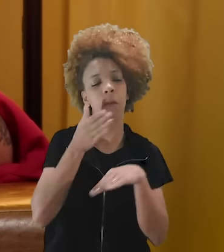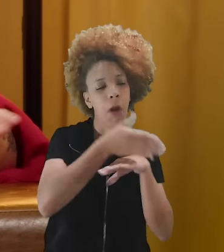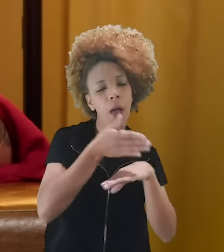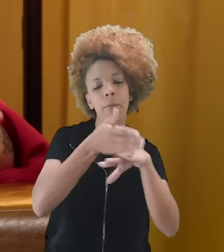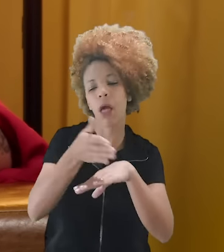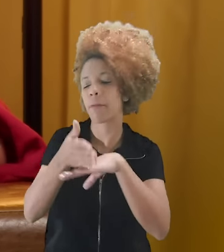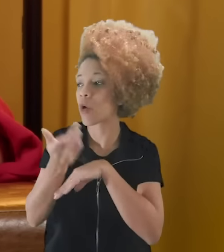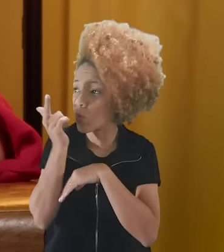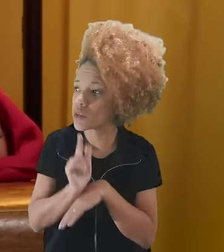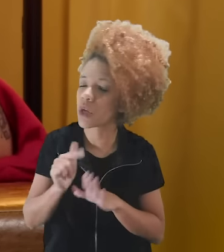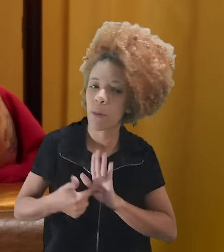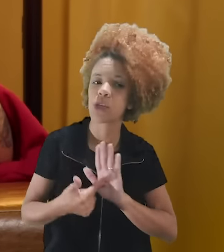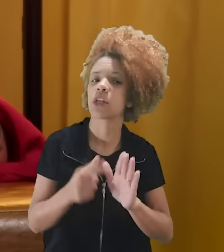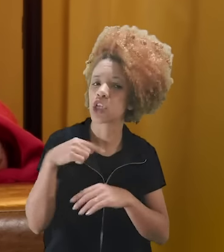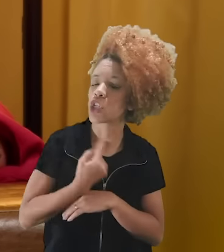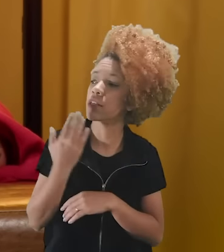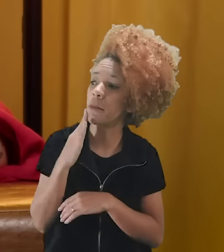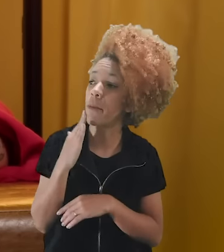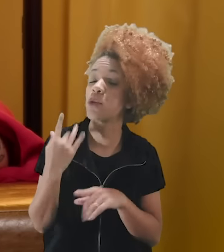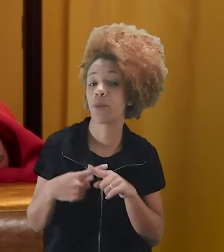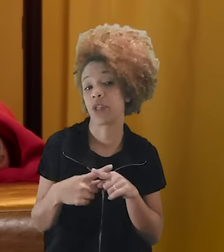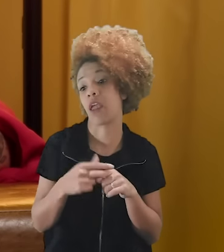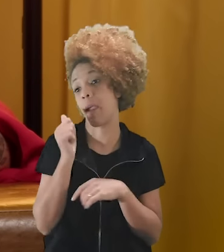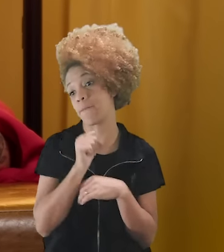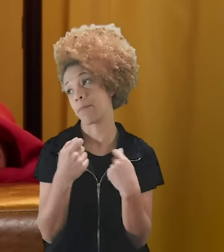conquistando nosso espaço estamos mostrando que sabemos né porque aquilo a mulher tem que provar